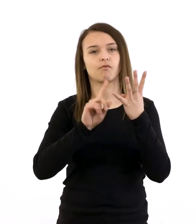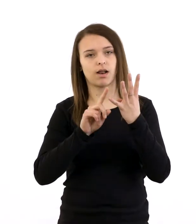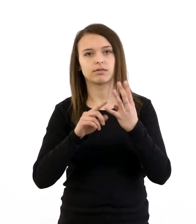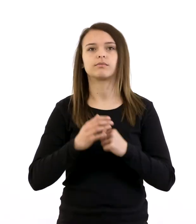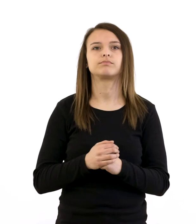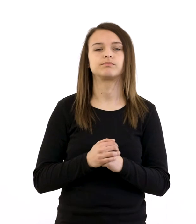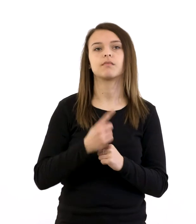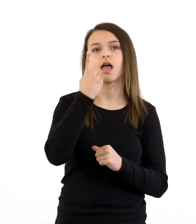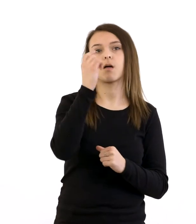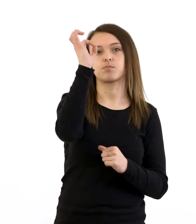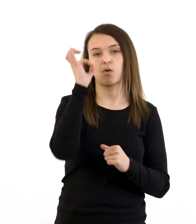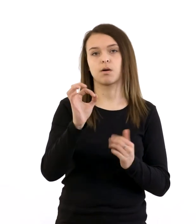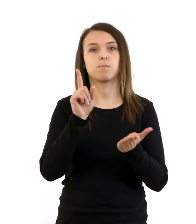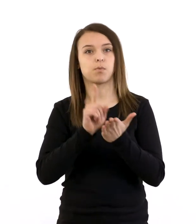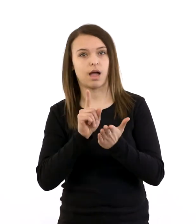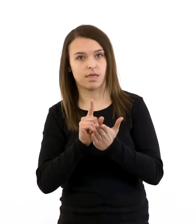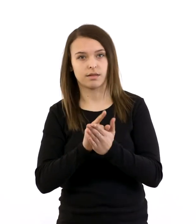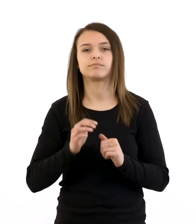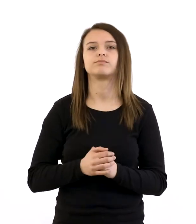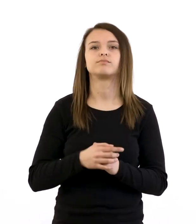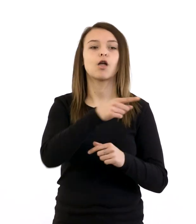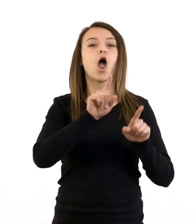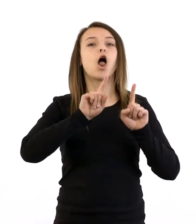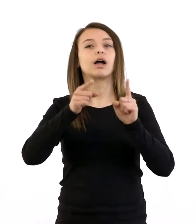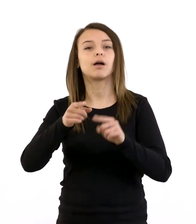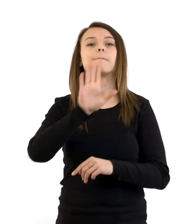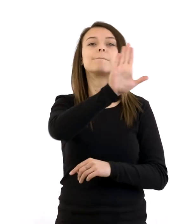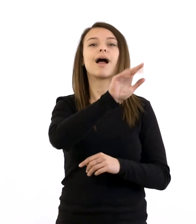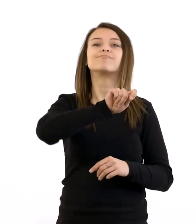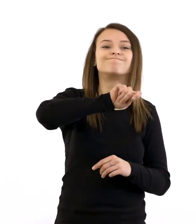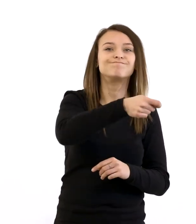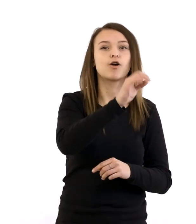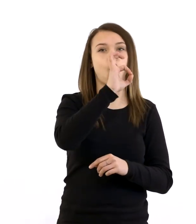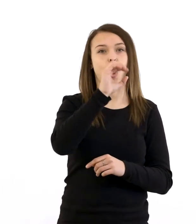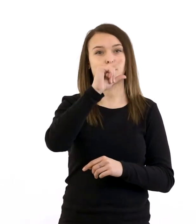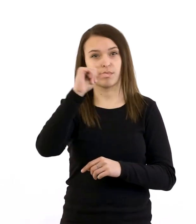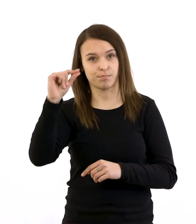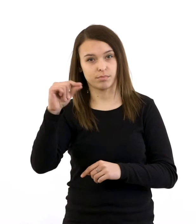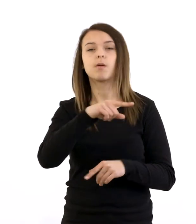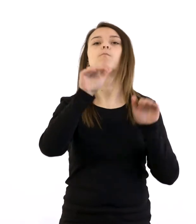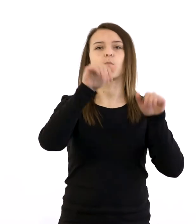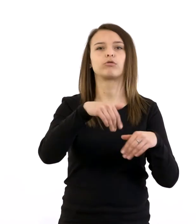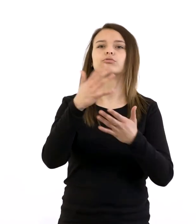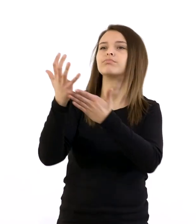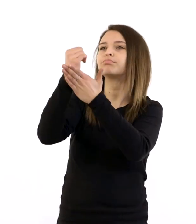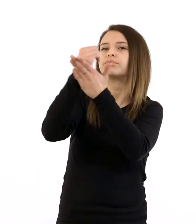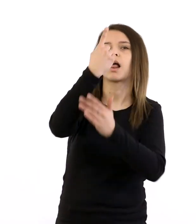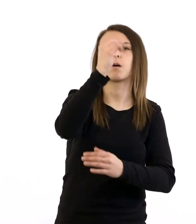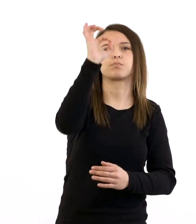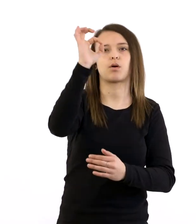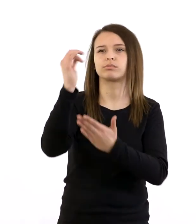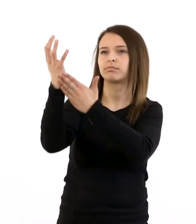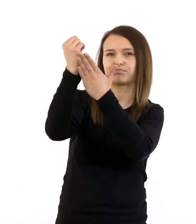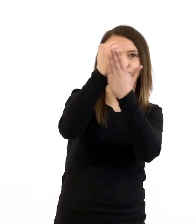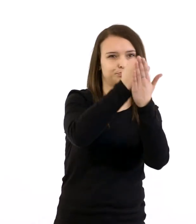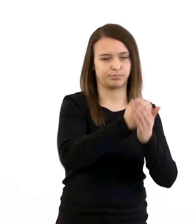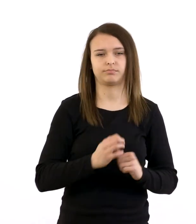4. 1% podatku – organizacje posiadające status Organizacji Pożytku Publicznego uprawnione są do pozyskiwania 1% podatku dochodowego.